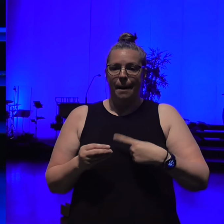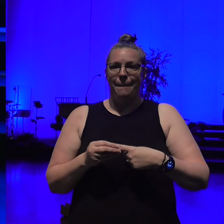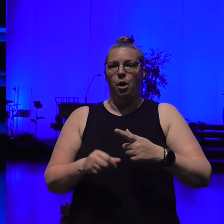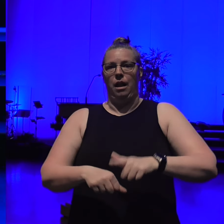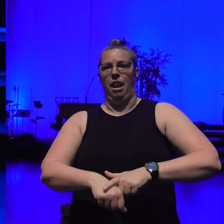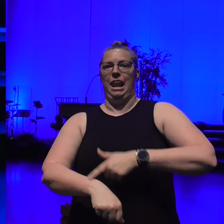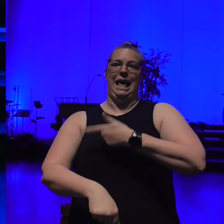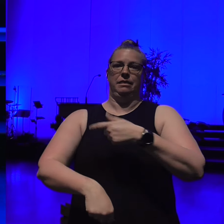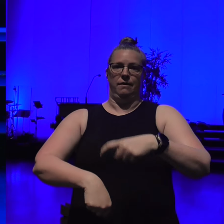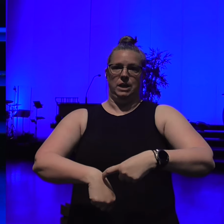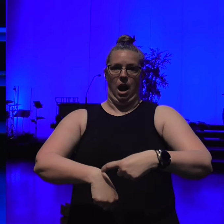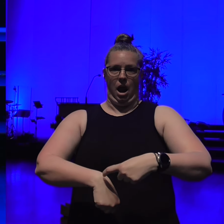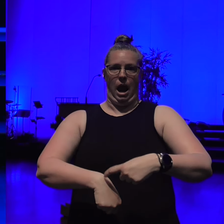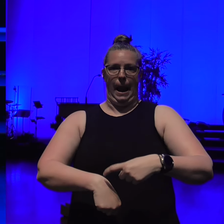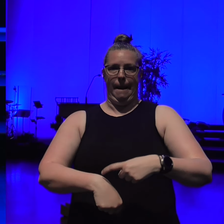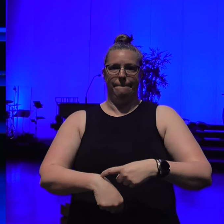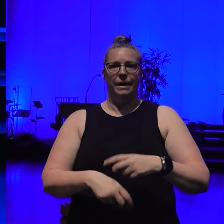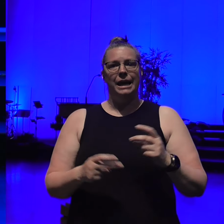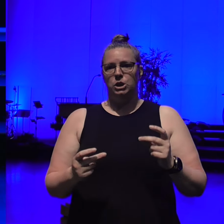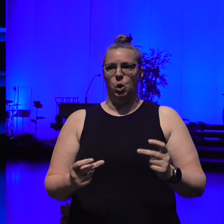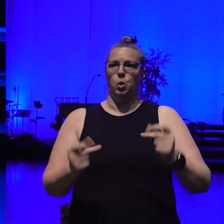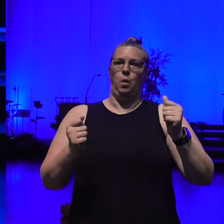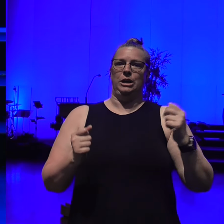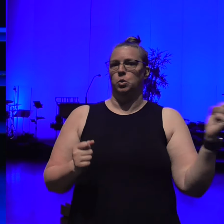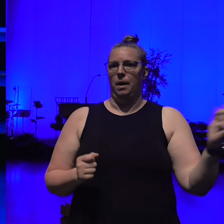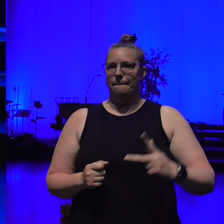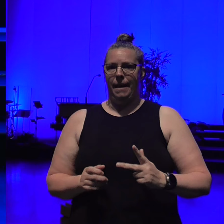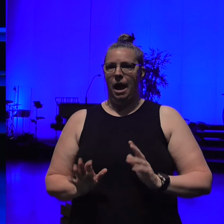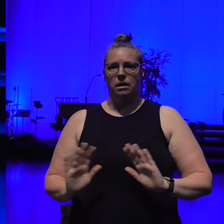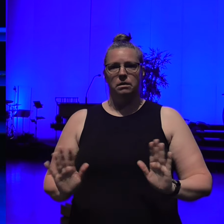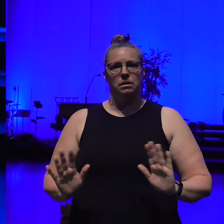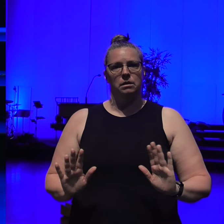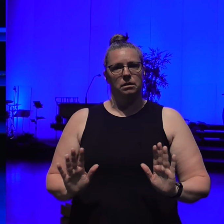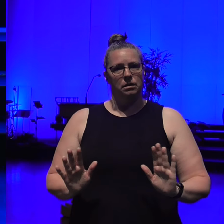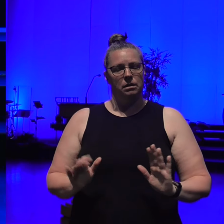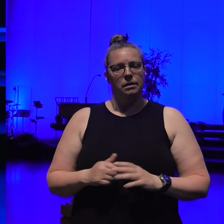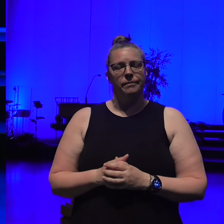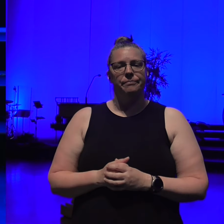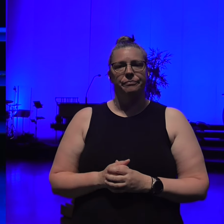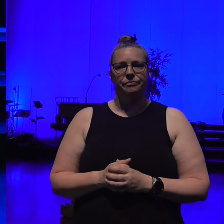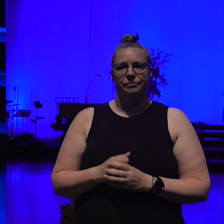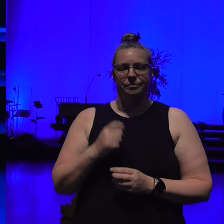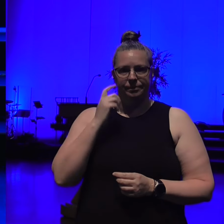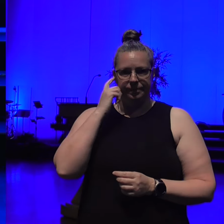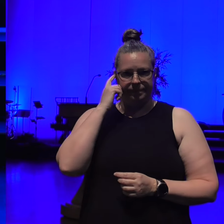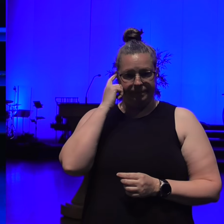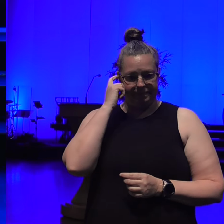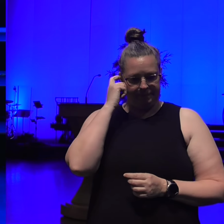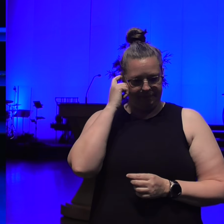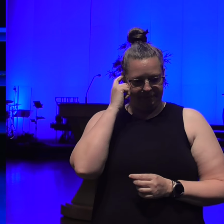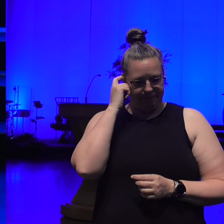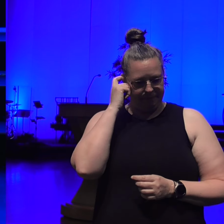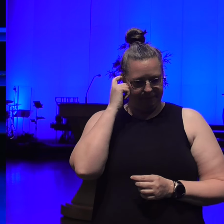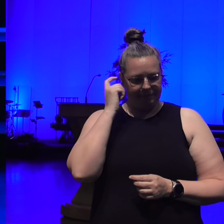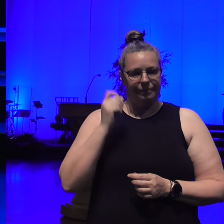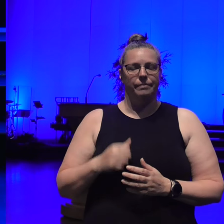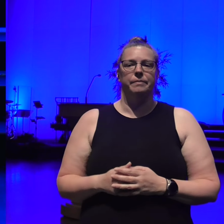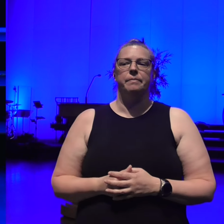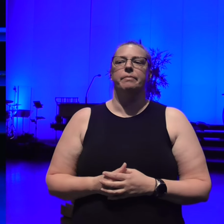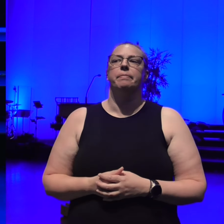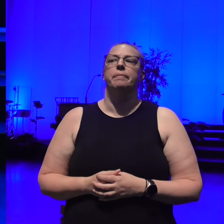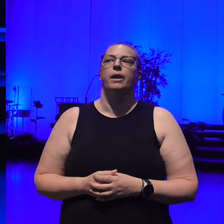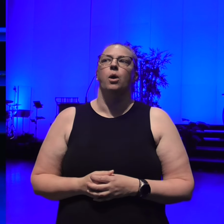en el amor Se trata de lo rápido que vuelves allí cuando te descentras Las consecuencias de